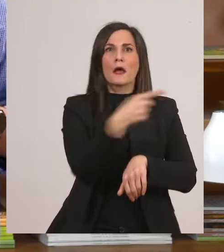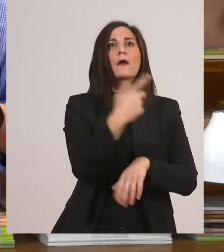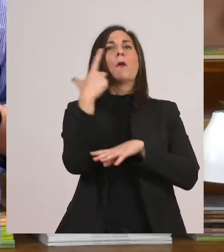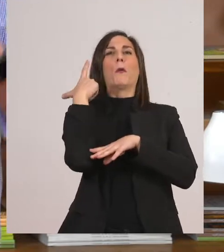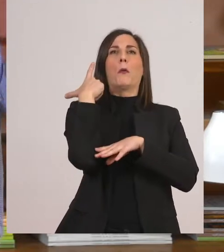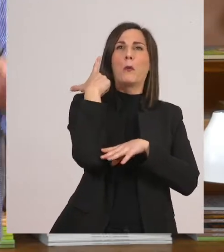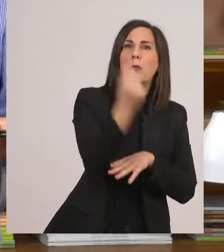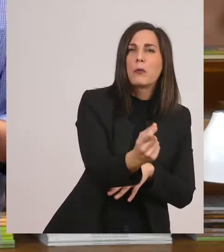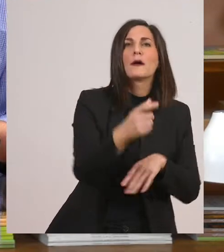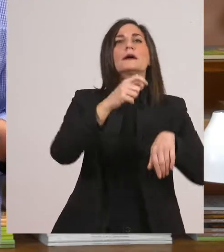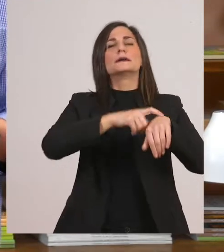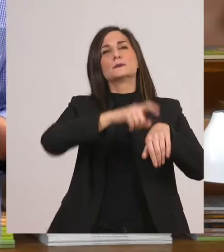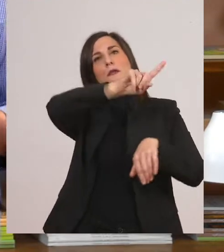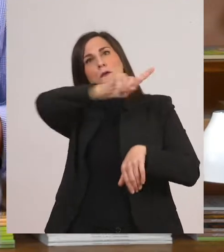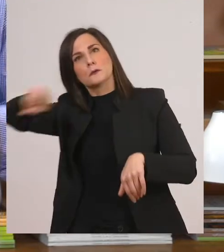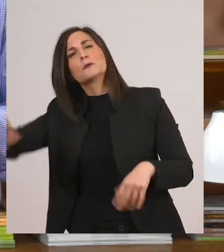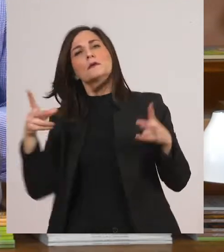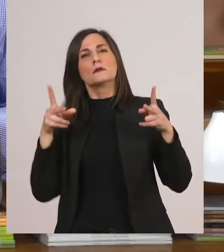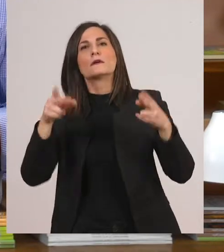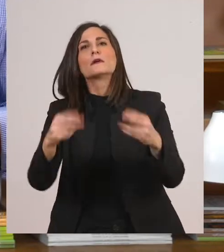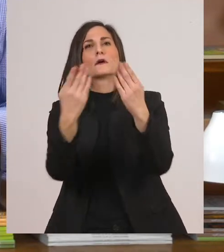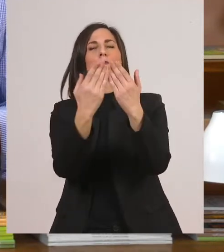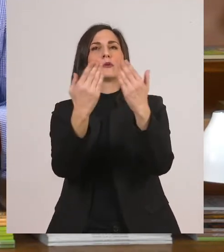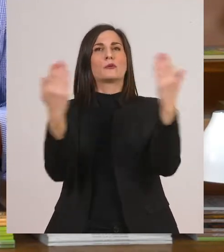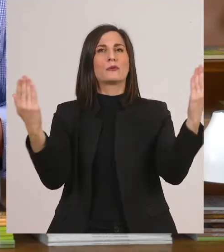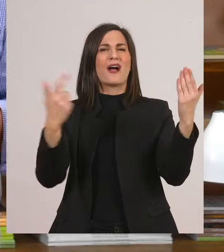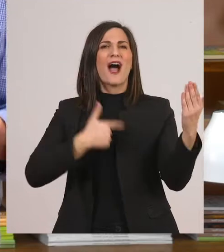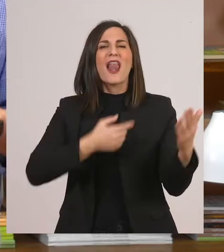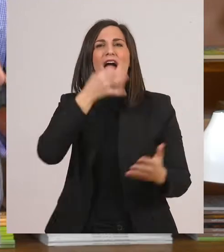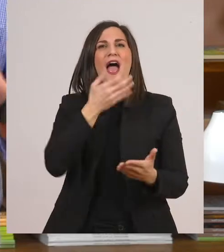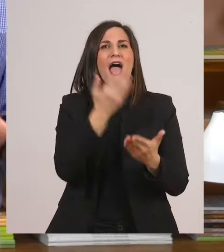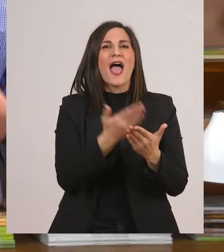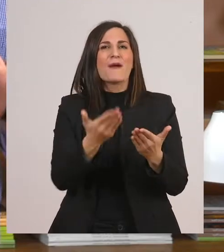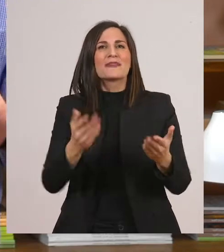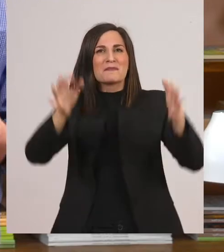το τρένο κινούταν ή σταμάταγε. Αλλά το επιχείρημά μου αυτό δεν ήταν καθόλου μα καθόλου έγκυρο,